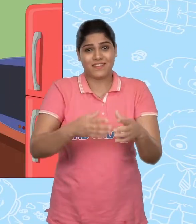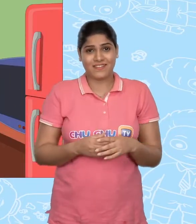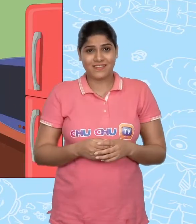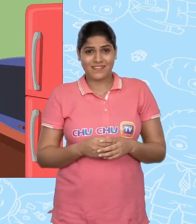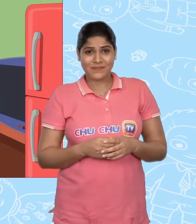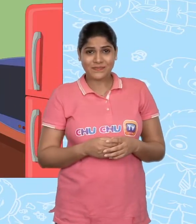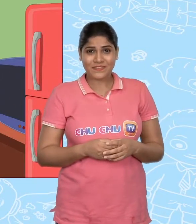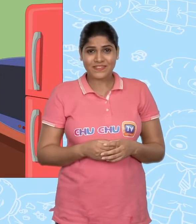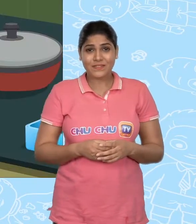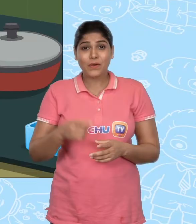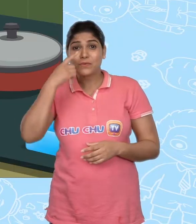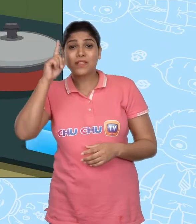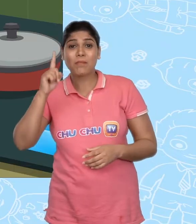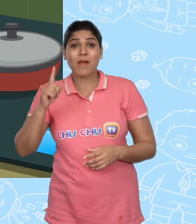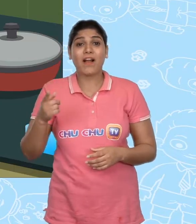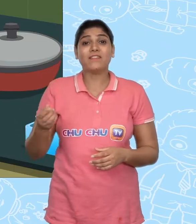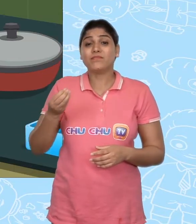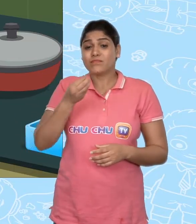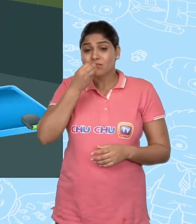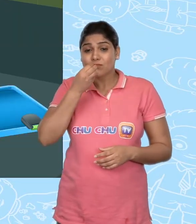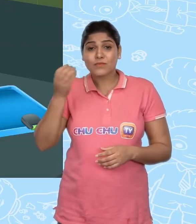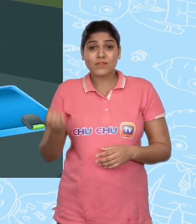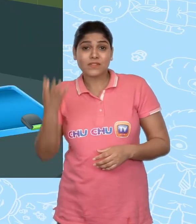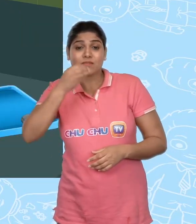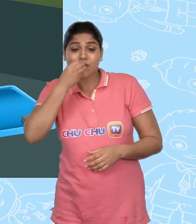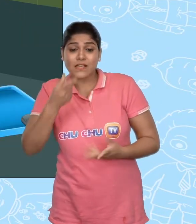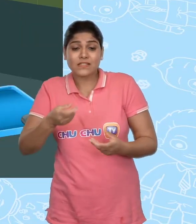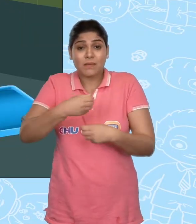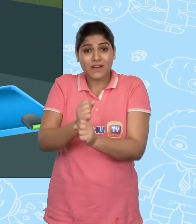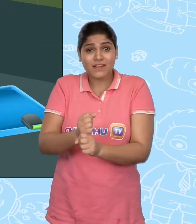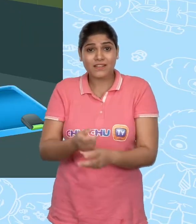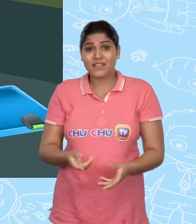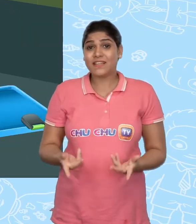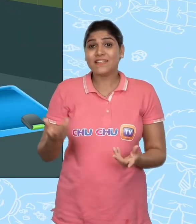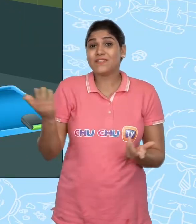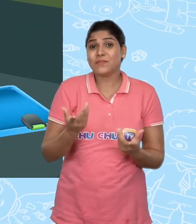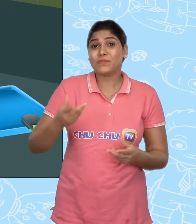उसकी मां नाश्ता बना रही थीं. जो जाने वाला था उसके lunchbox में.